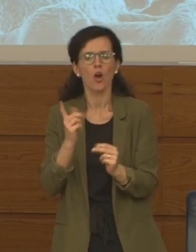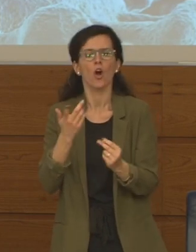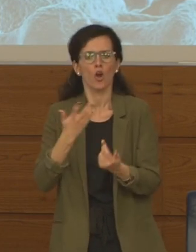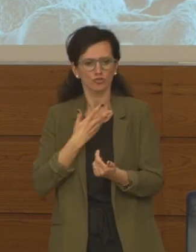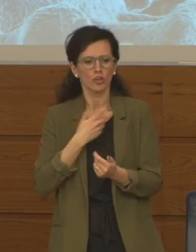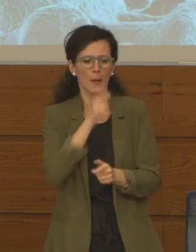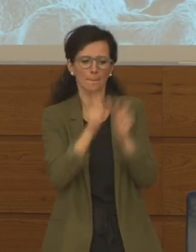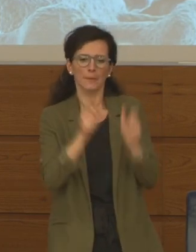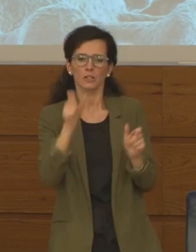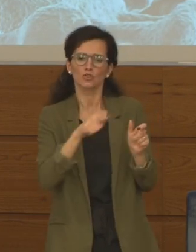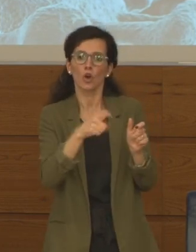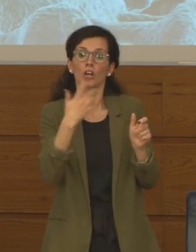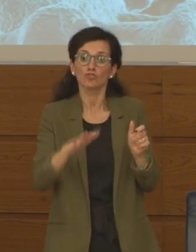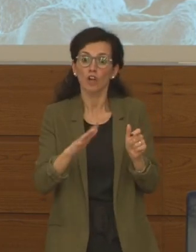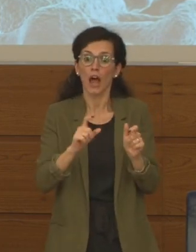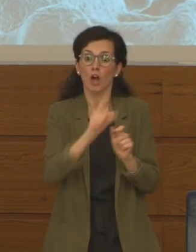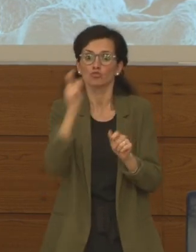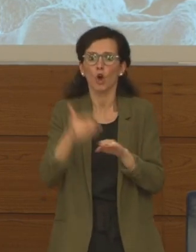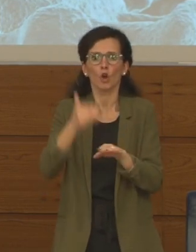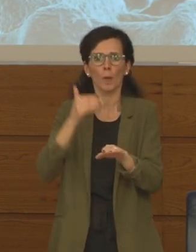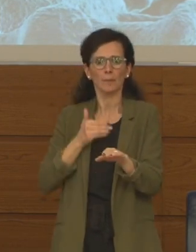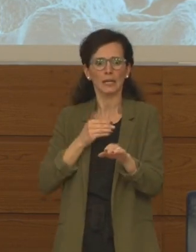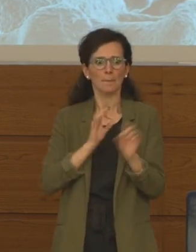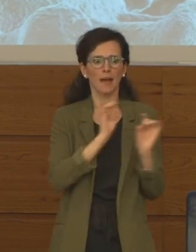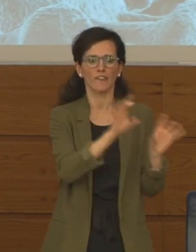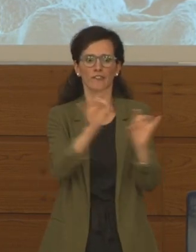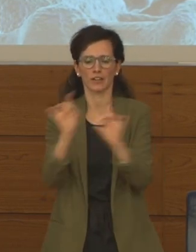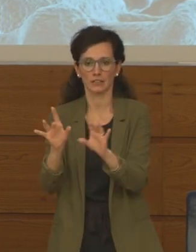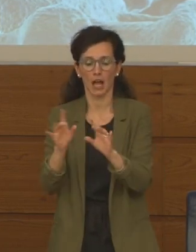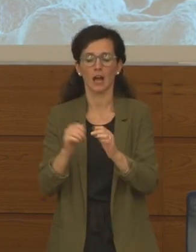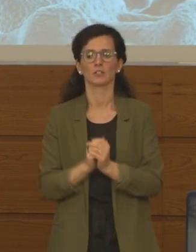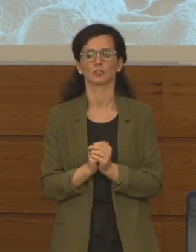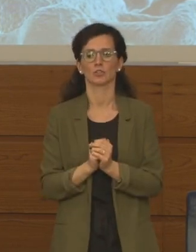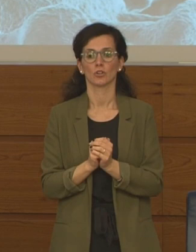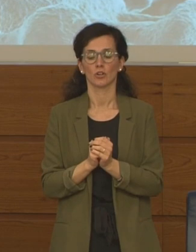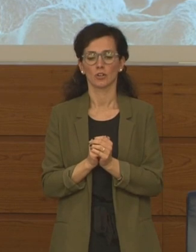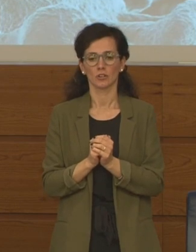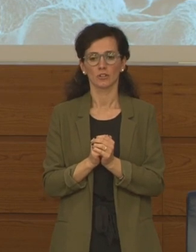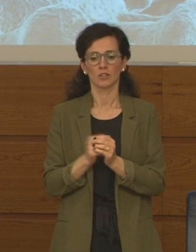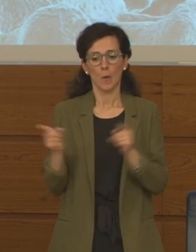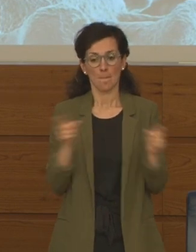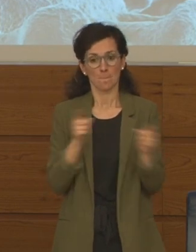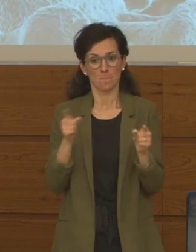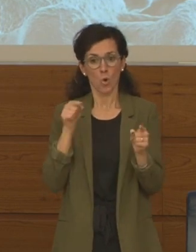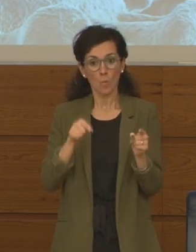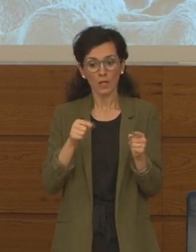siano infettate nei giorni precedenti, solo nel momento in cui avremo una curva